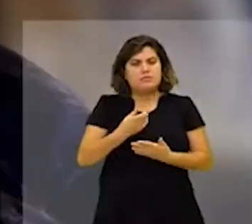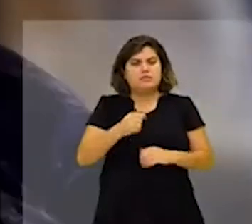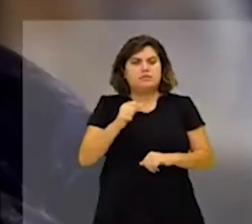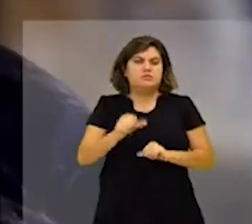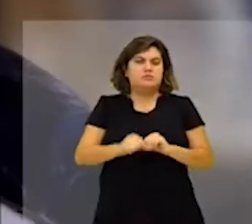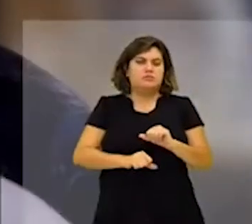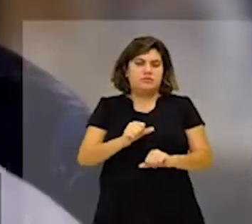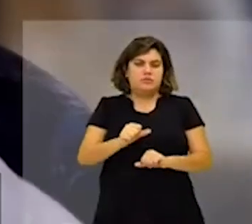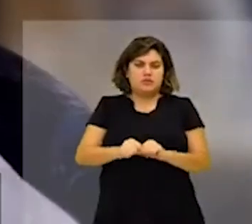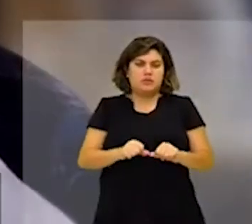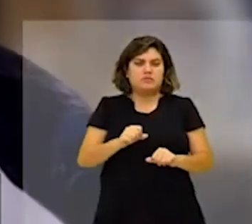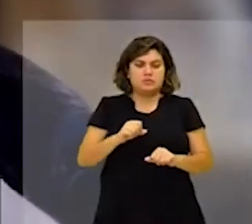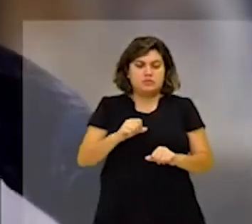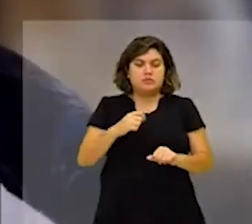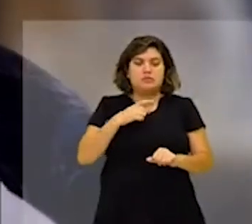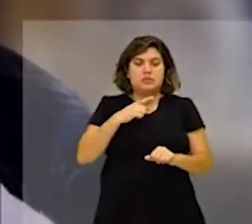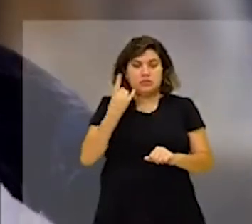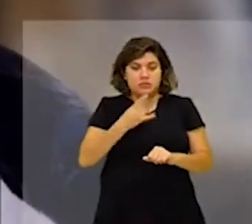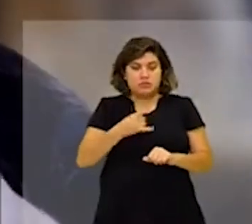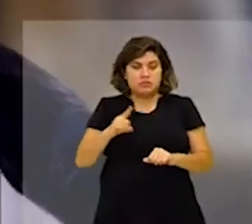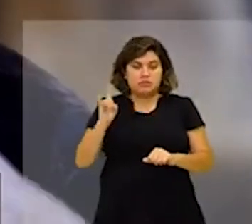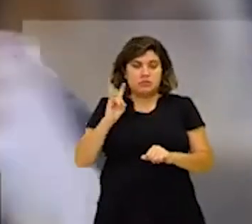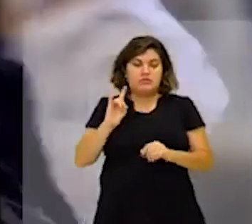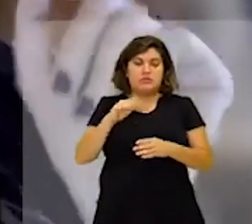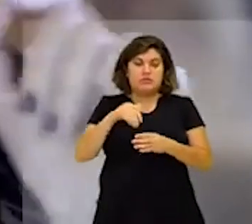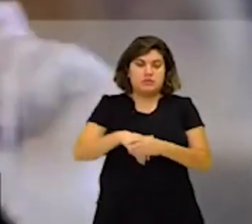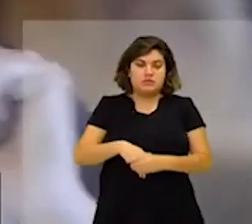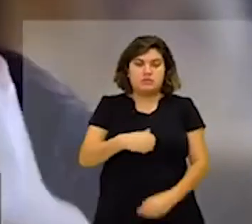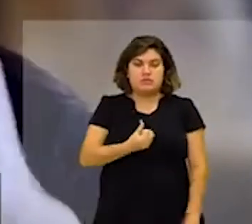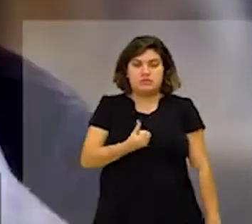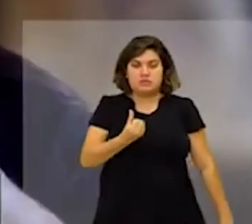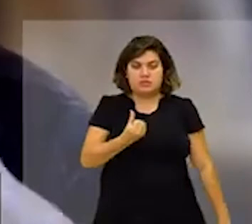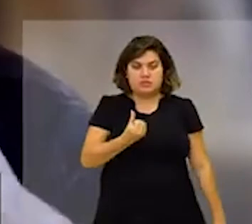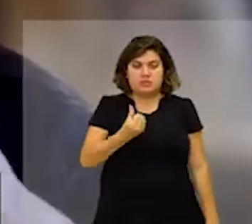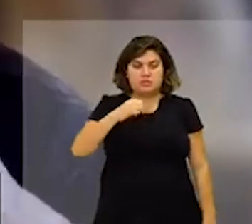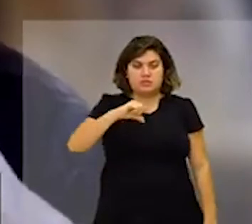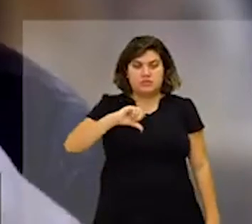buscando um pouco nas últimas eleições setenta por cento do 69 controlada dos Fundos públicos